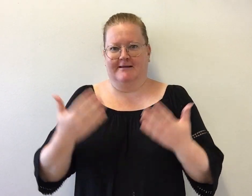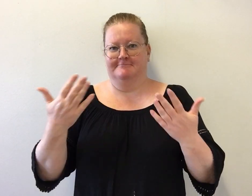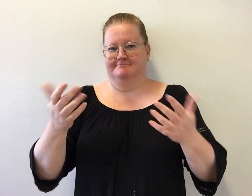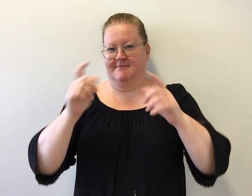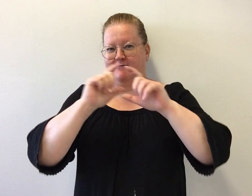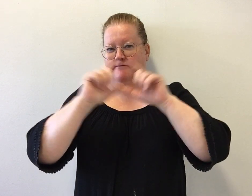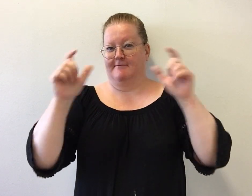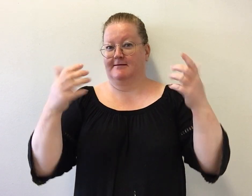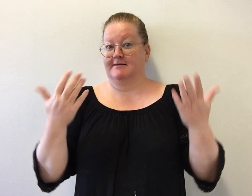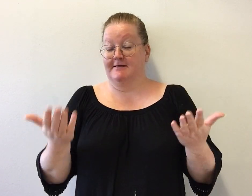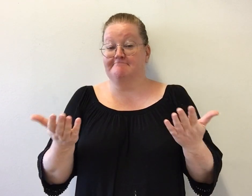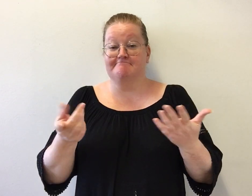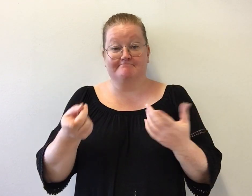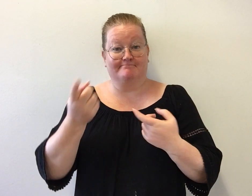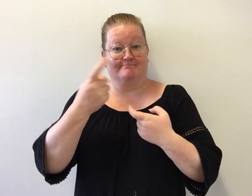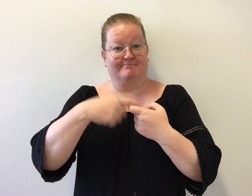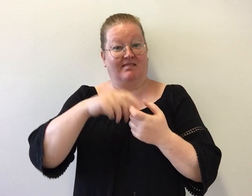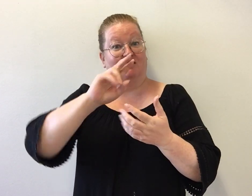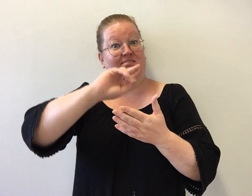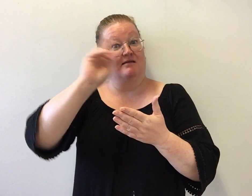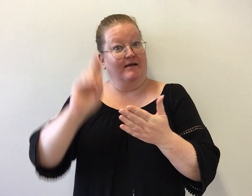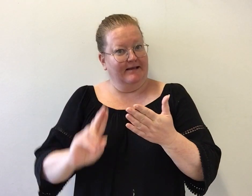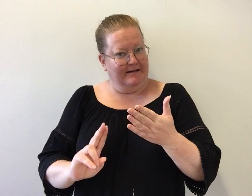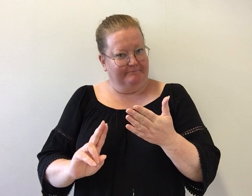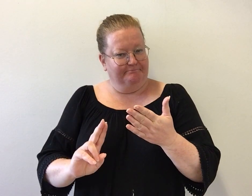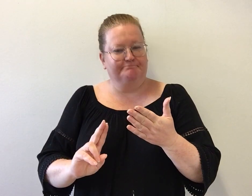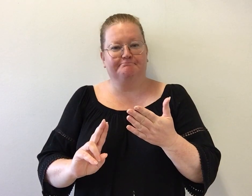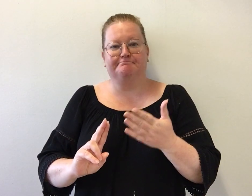Aiheena on tällä kertaa taide.